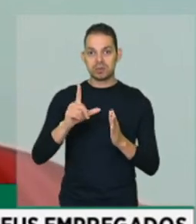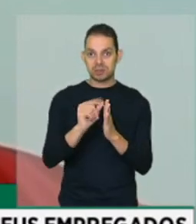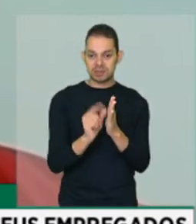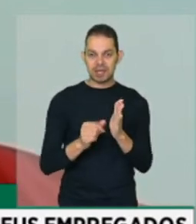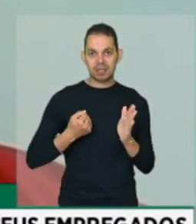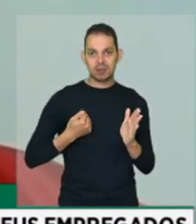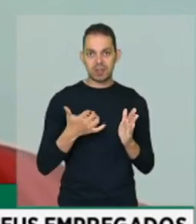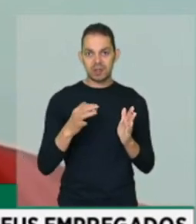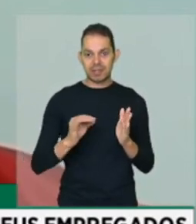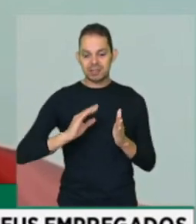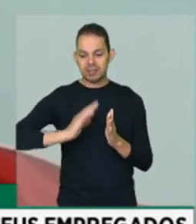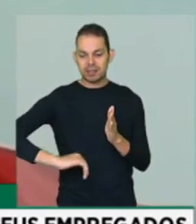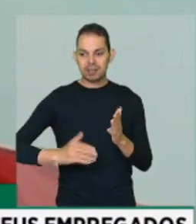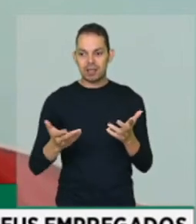FAZEM NADA POR FILANTROPIA. E O DESTAQUE 10 É O QUE